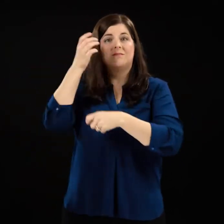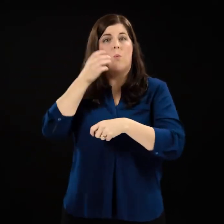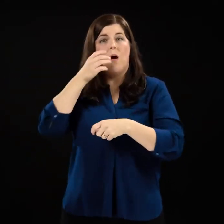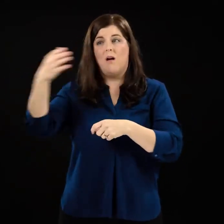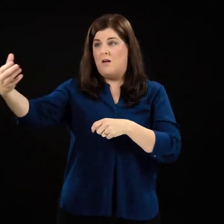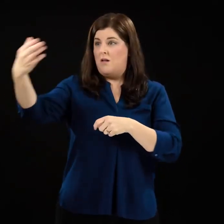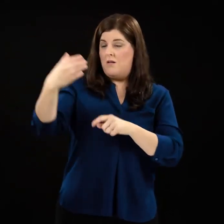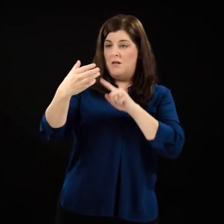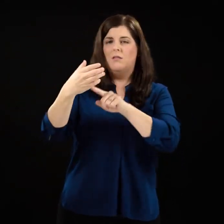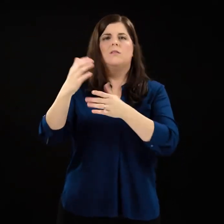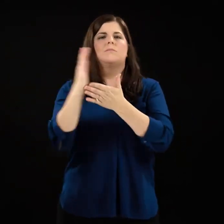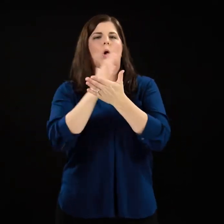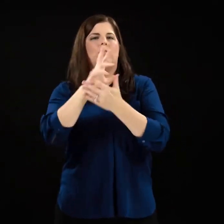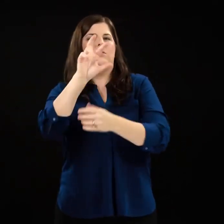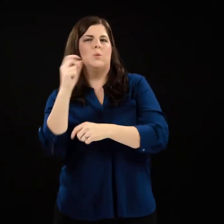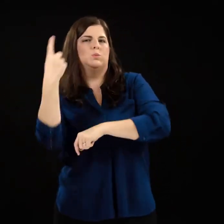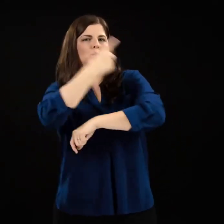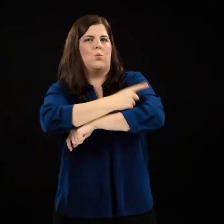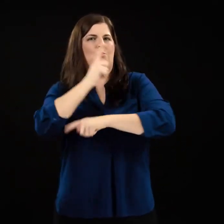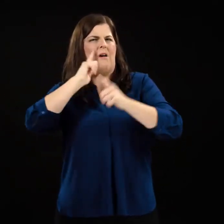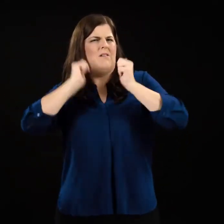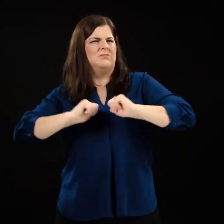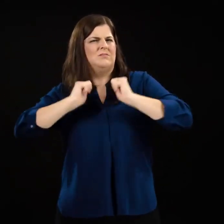2. L'appareil est dans le même état qu'à l'achat.